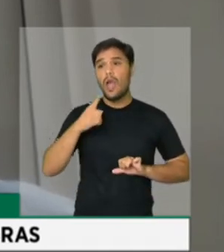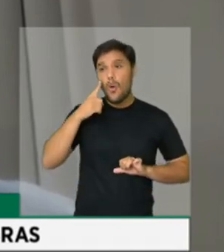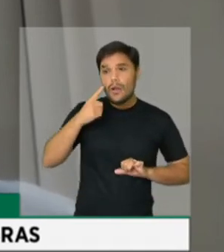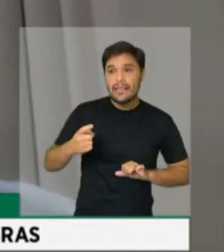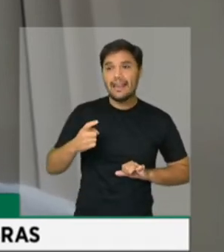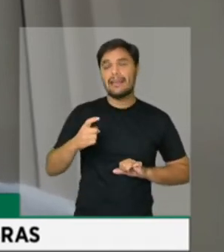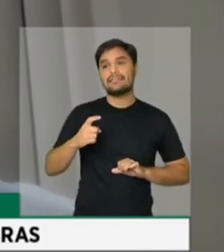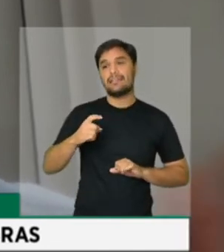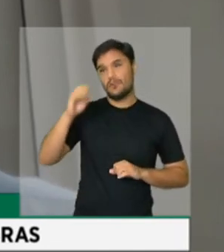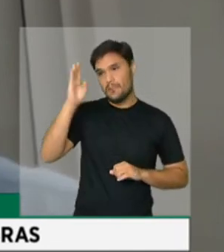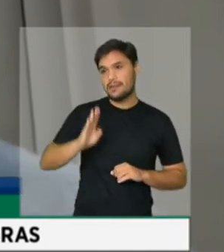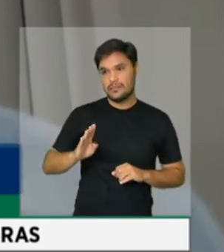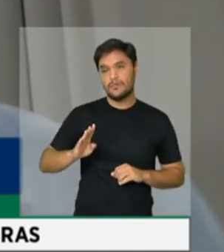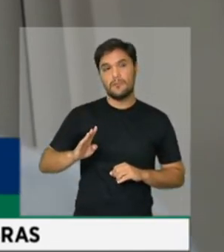PRESIDENTE, A OPOSIÇÃO ORIENTA NÃO, DE QUE A